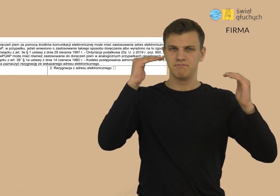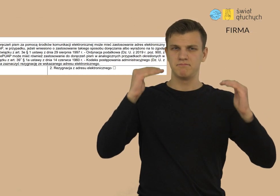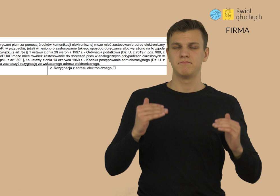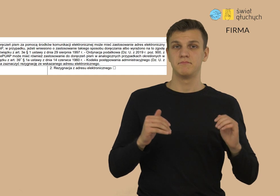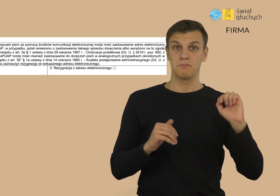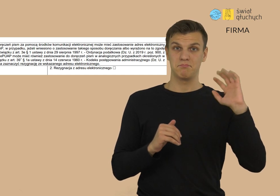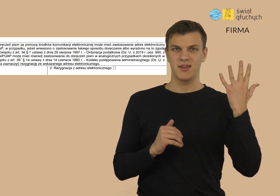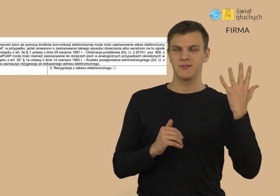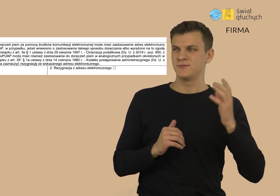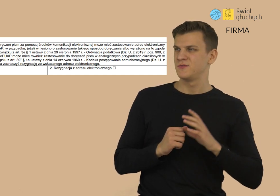Kolejny, piąty punkt.